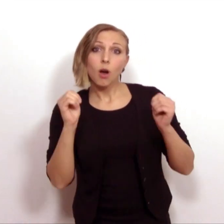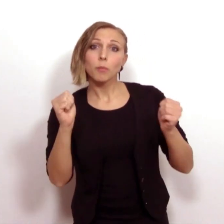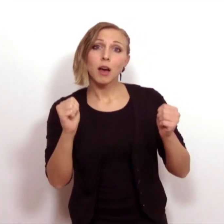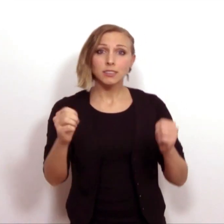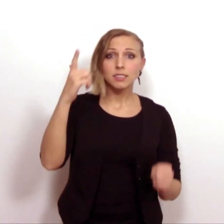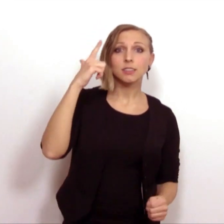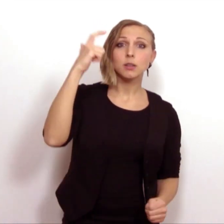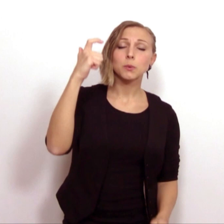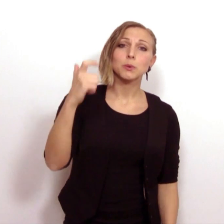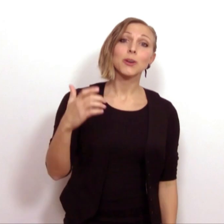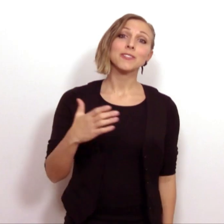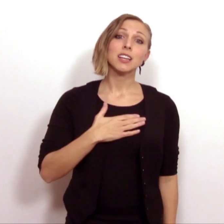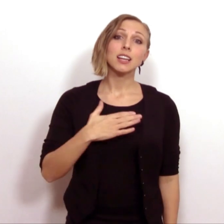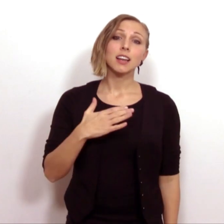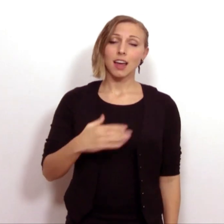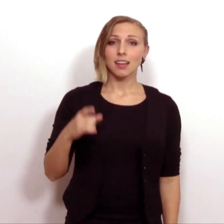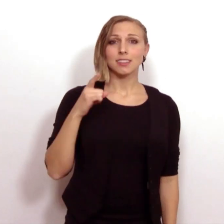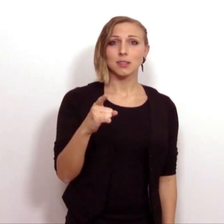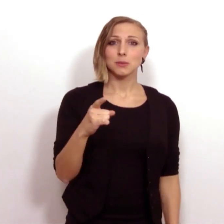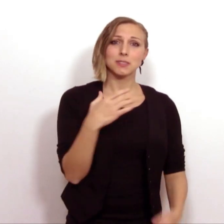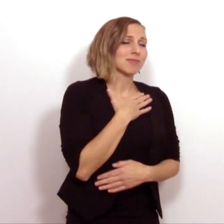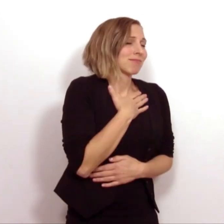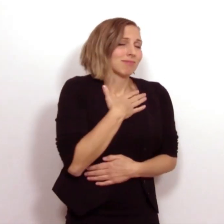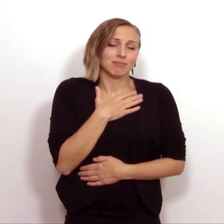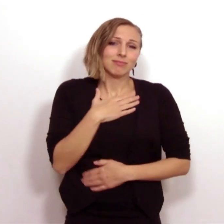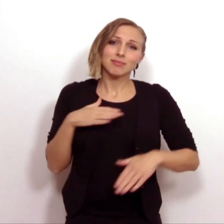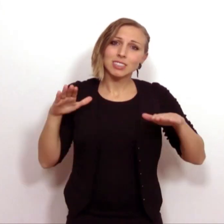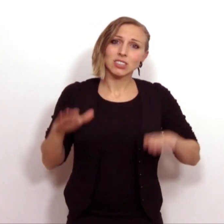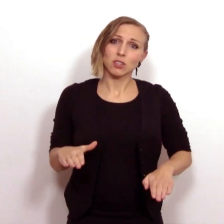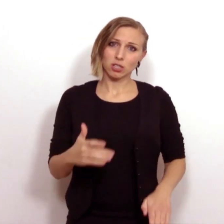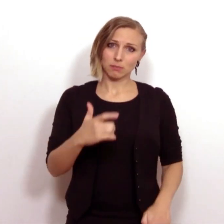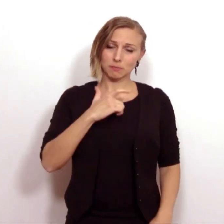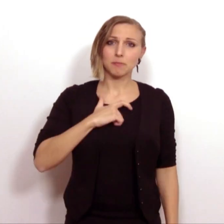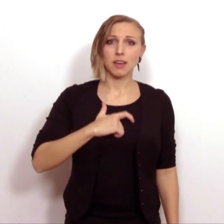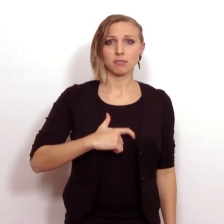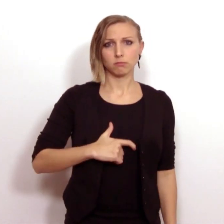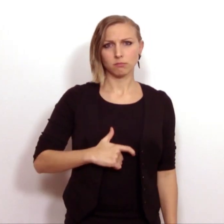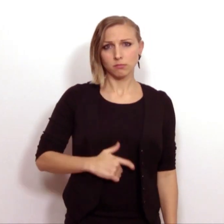Hoppas, tror och vill att du ska hålla fast vid mig.